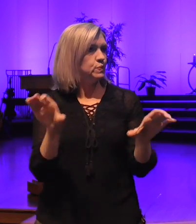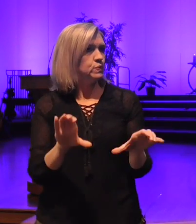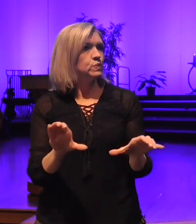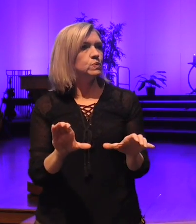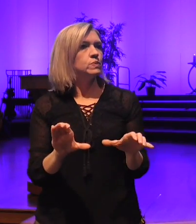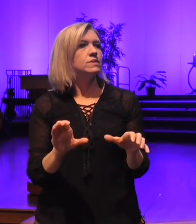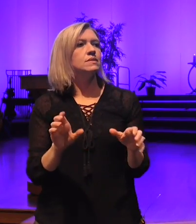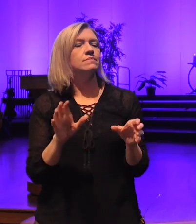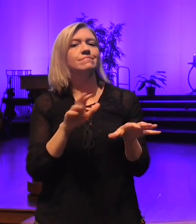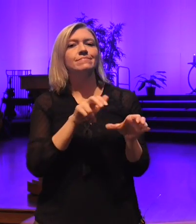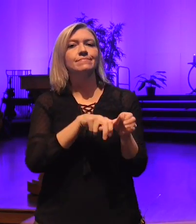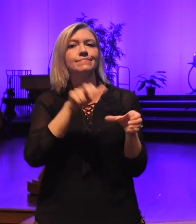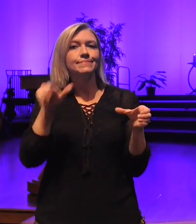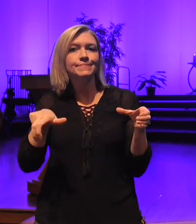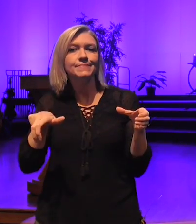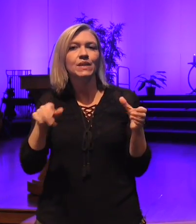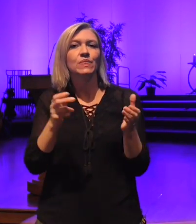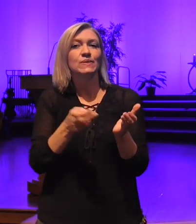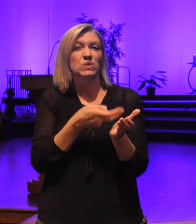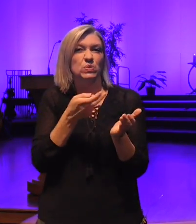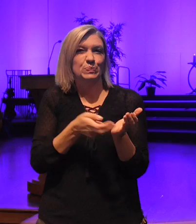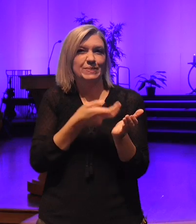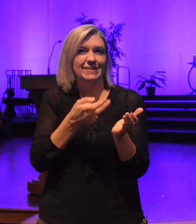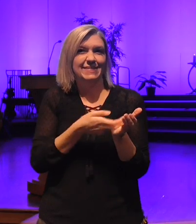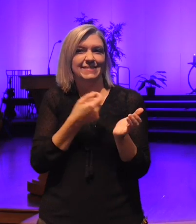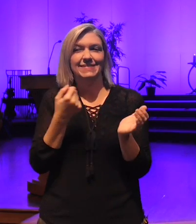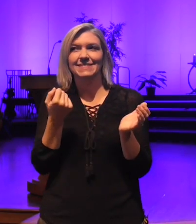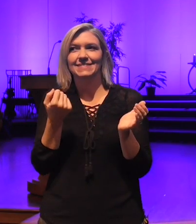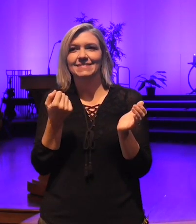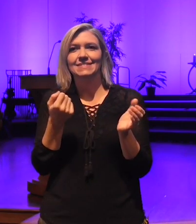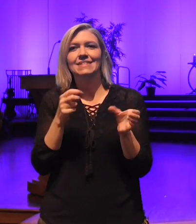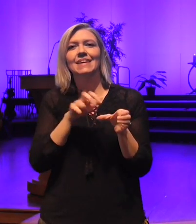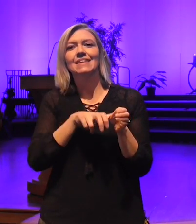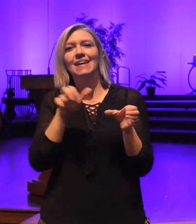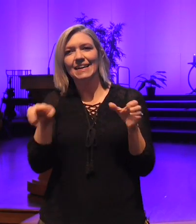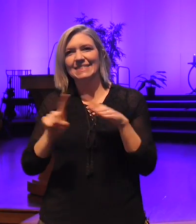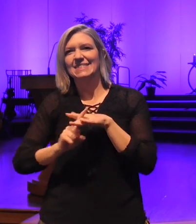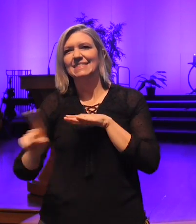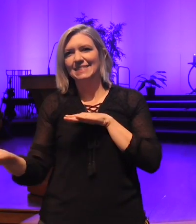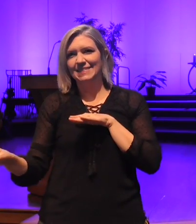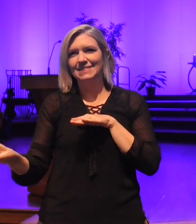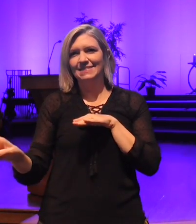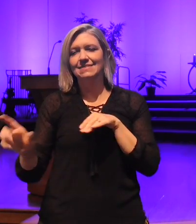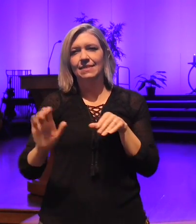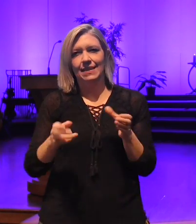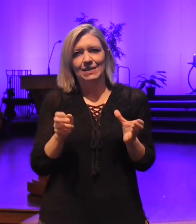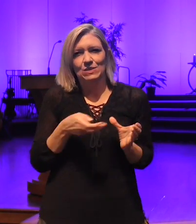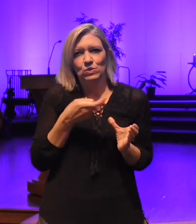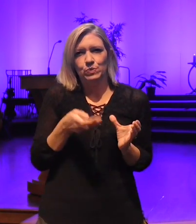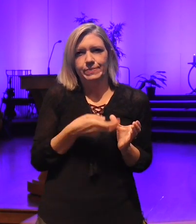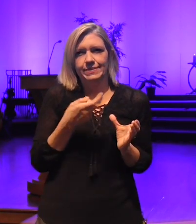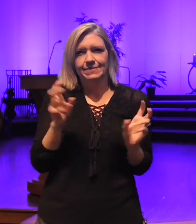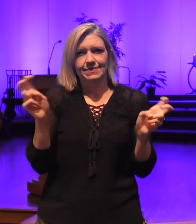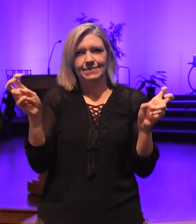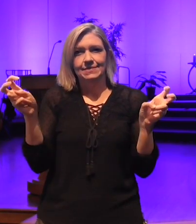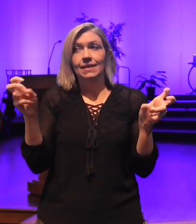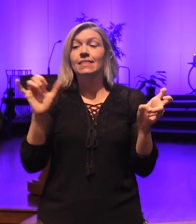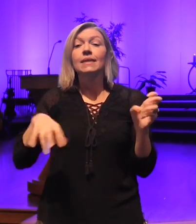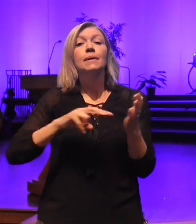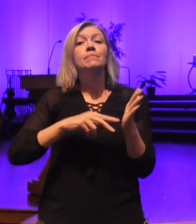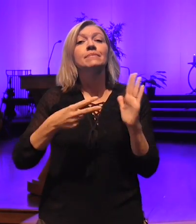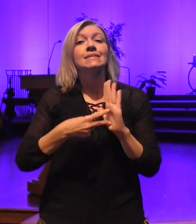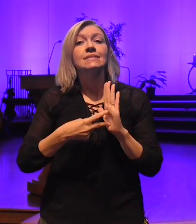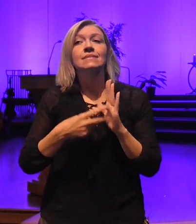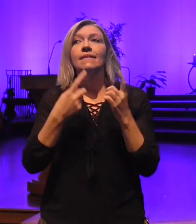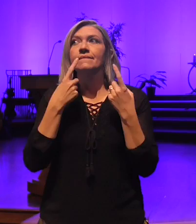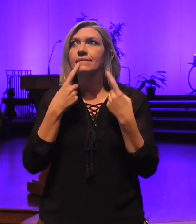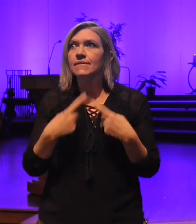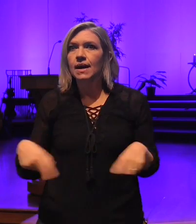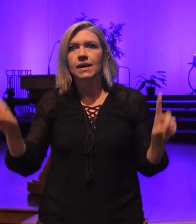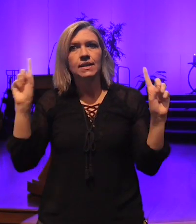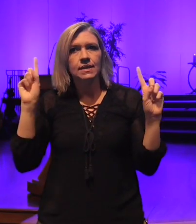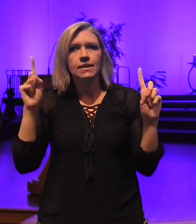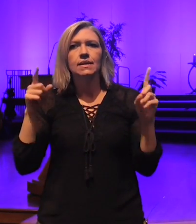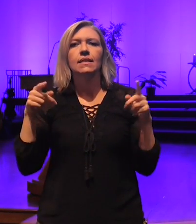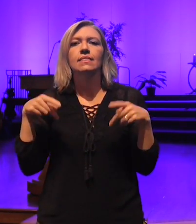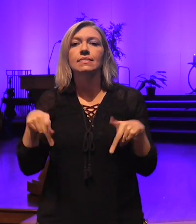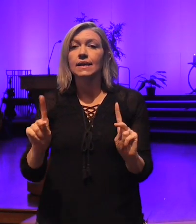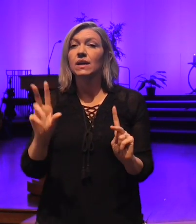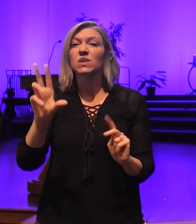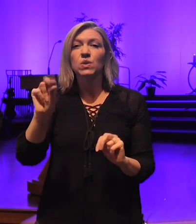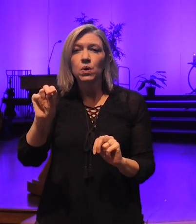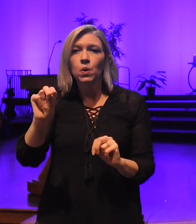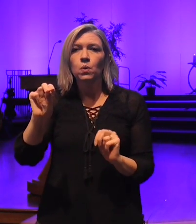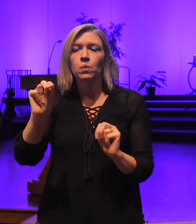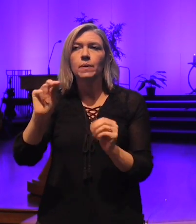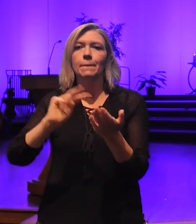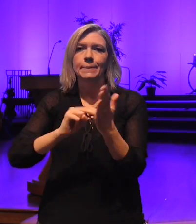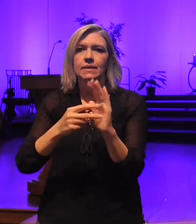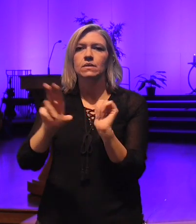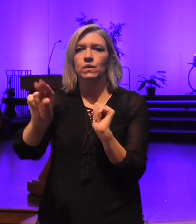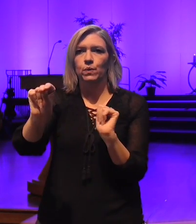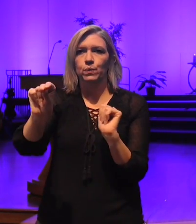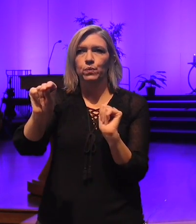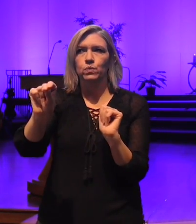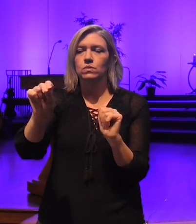sopa salir de la sopa y esto significa que finalmente dejemos nuestro no sea no y decidamos no más no más